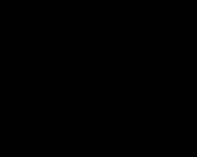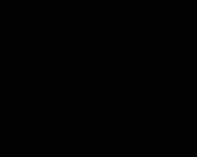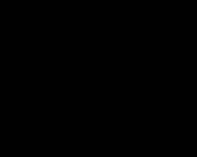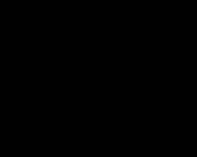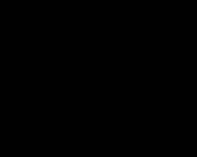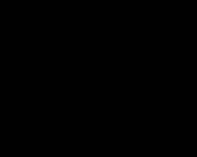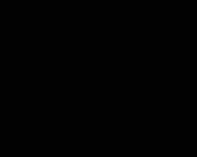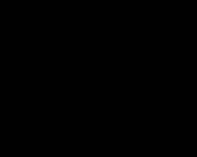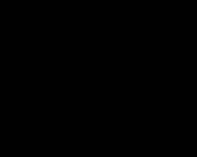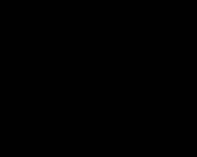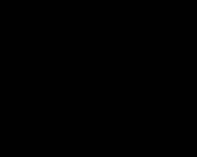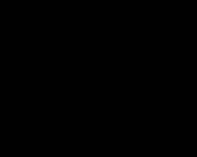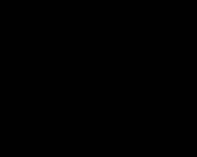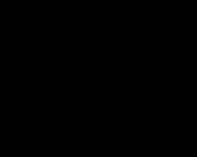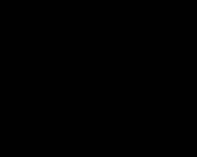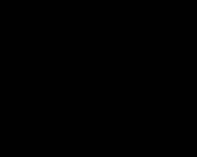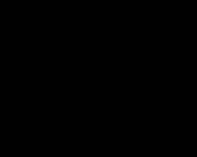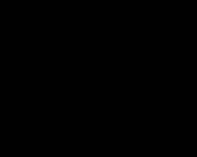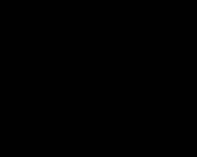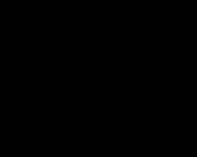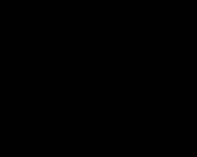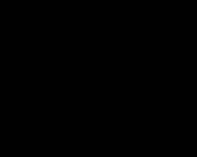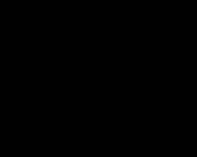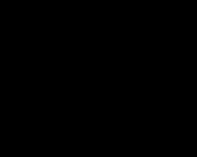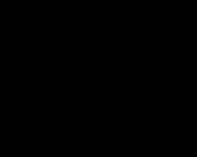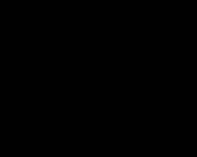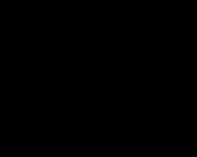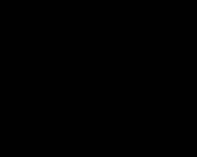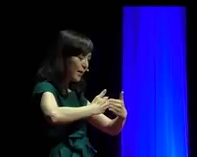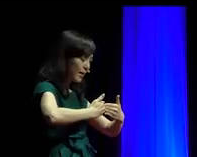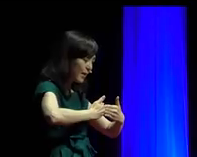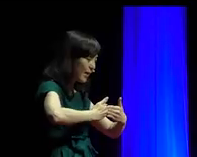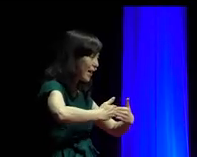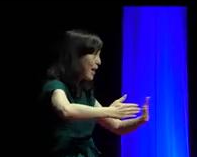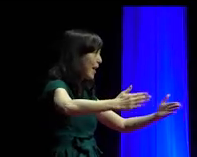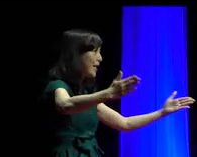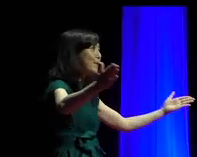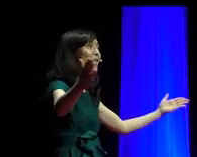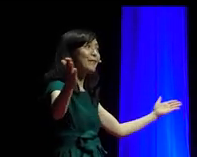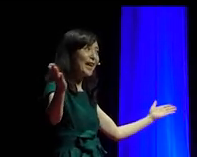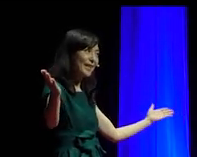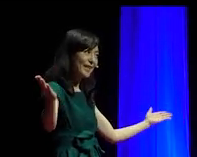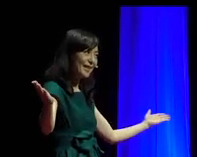Todo comienza a partir de enfrentar las miradas.